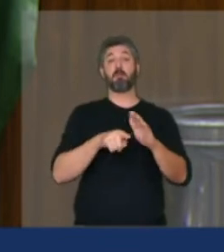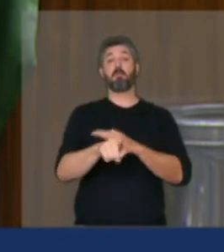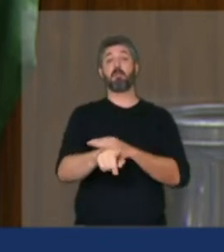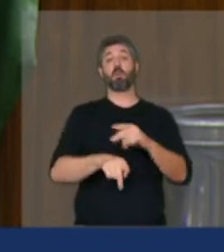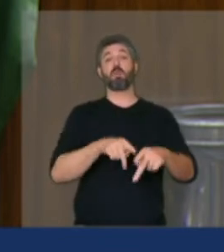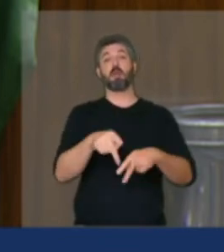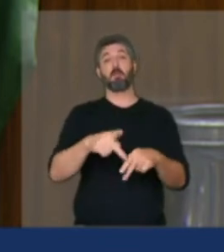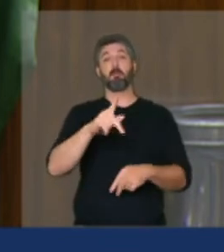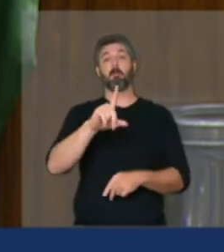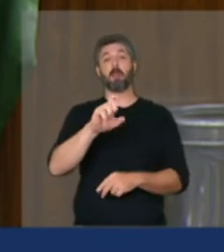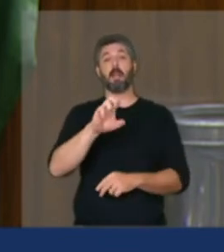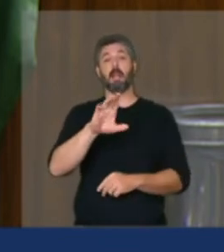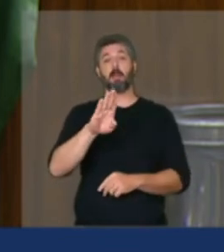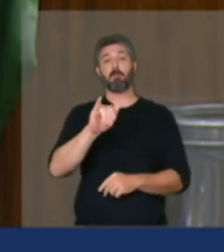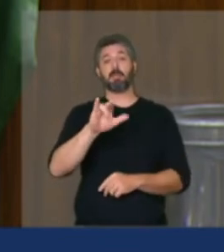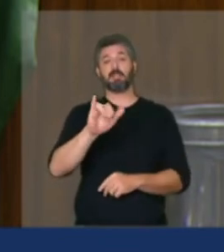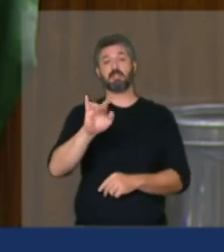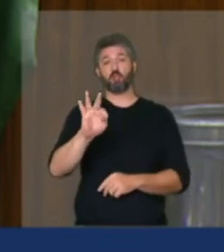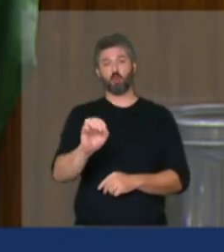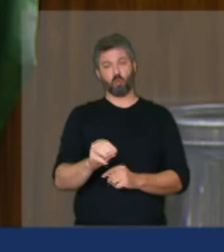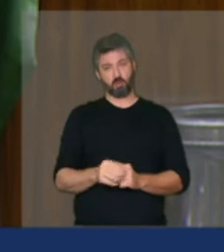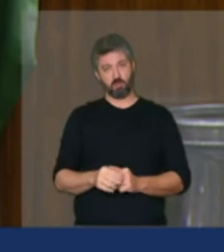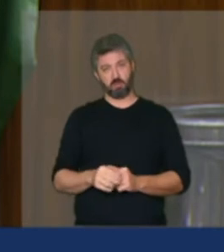POPULAR ELE NÃO ESTÁ RESPEITANDO. MANDOU O PROJETO